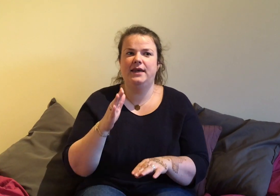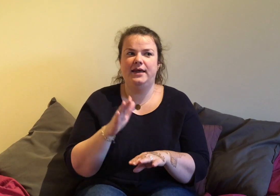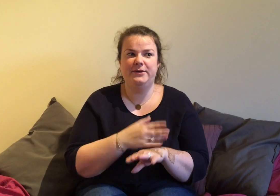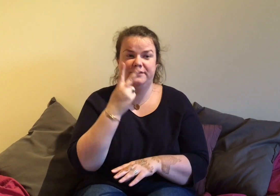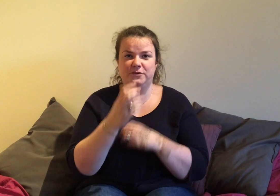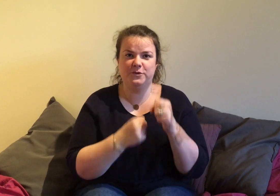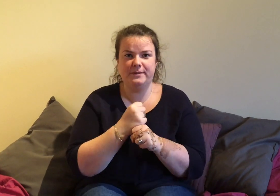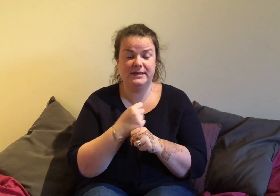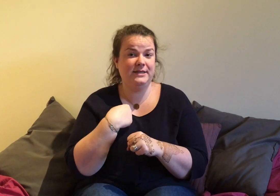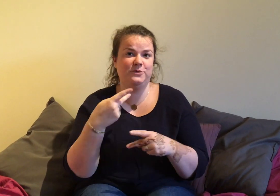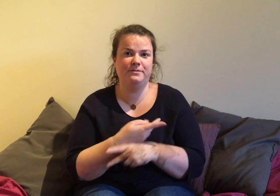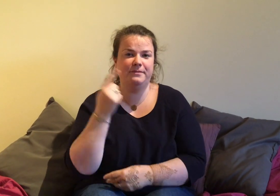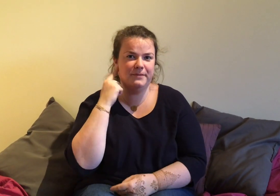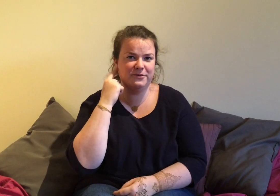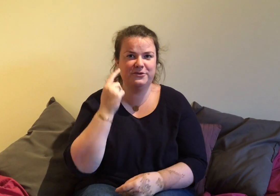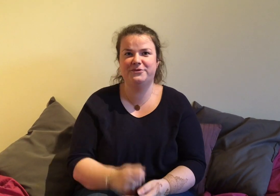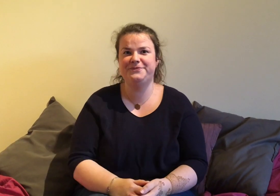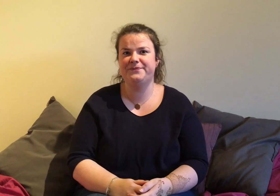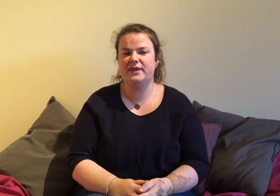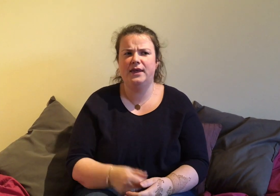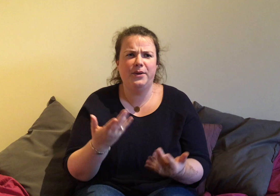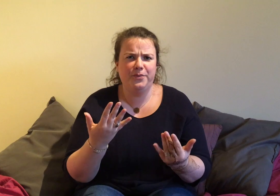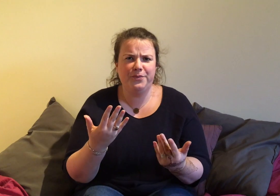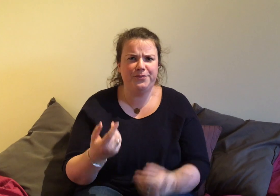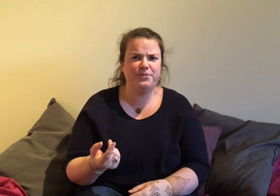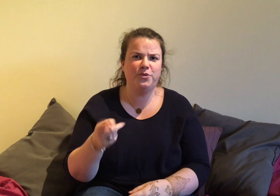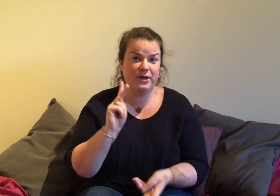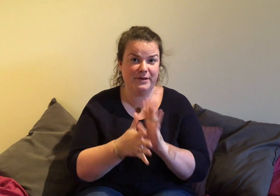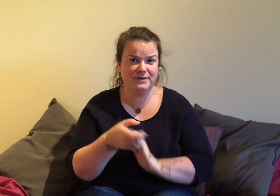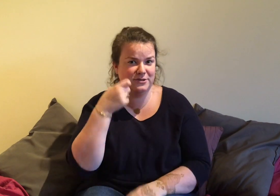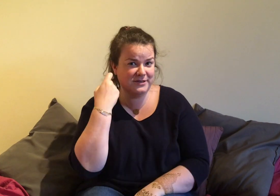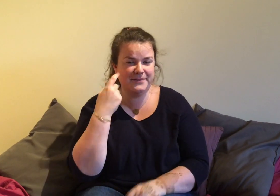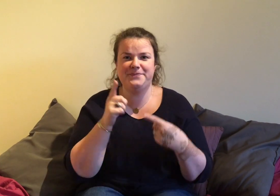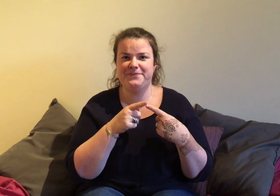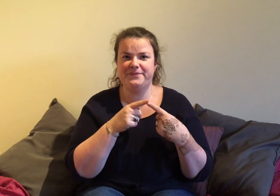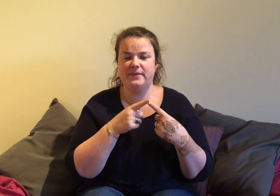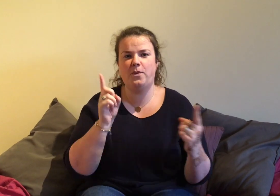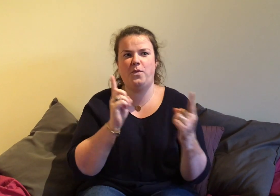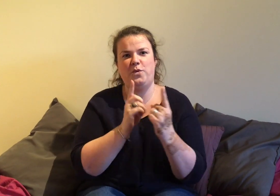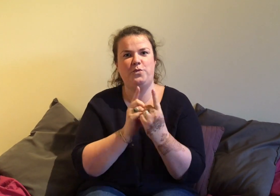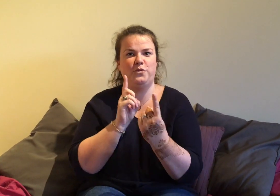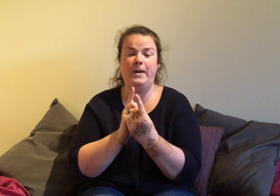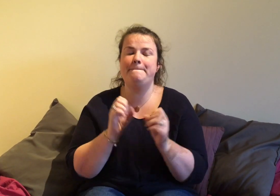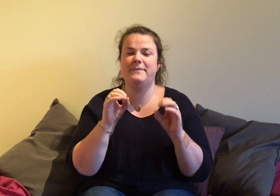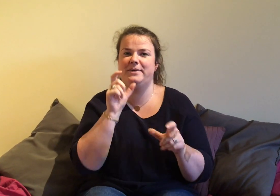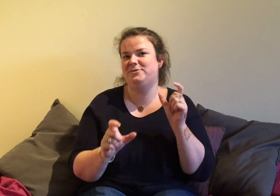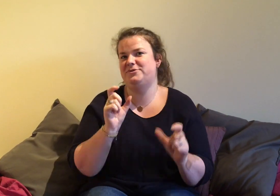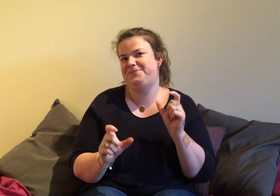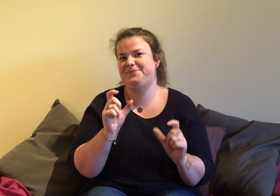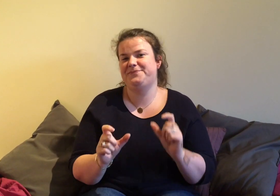J'ai passé deux années au KAP signes je suis malentendante Le kap signes c’est super chouette pour plein de raisons: tu fais de nombreuses rencontres,